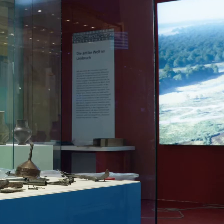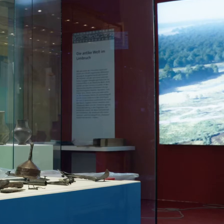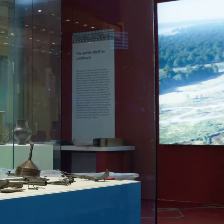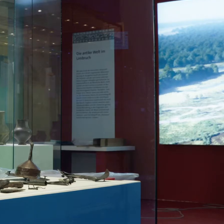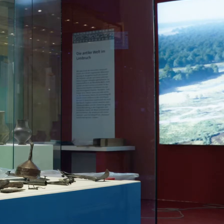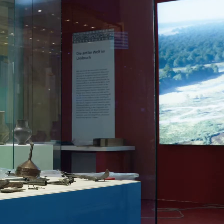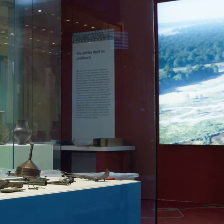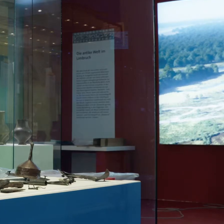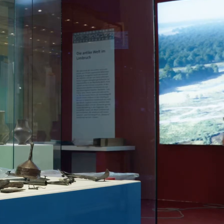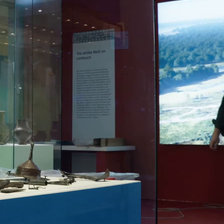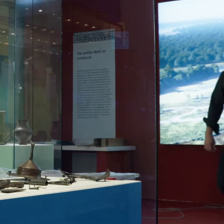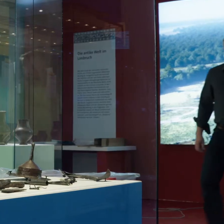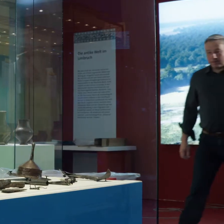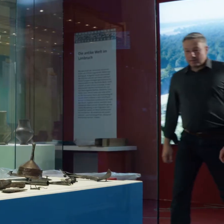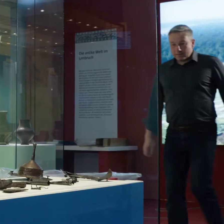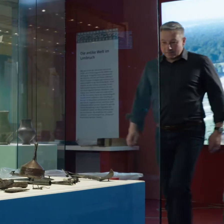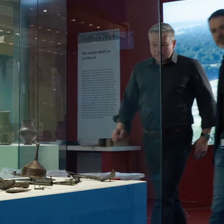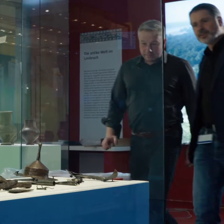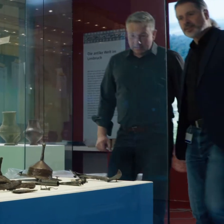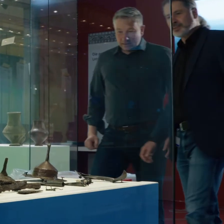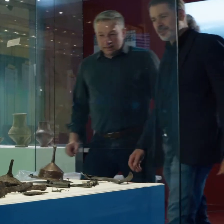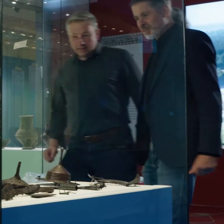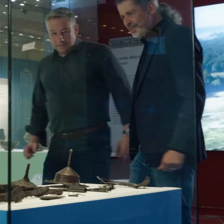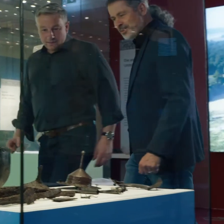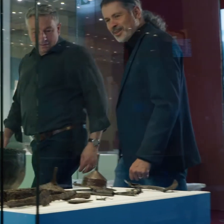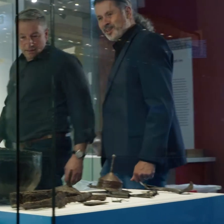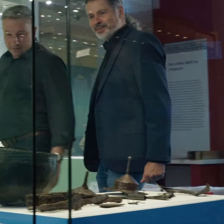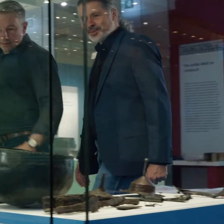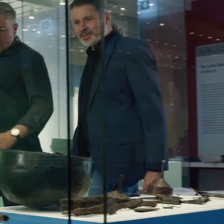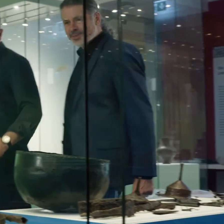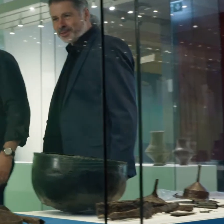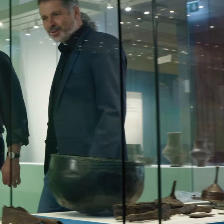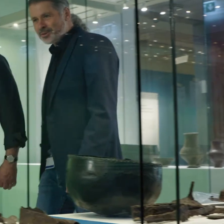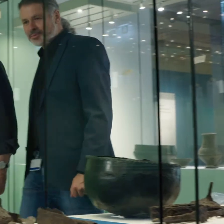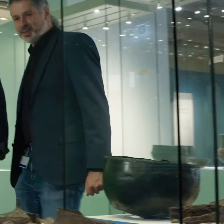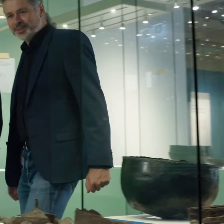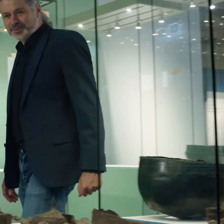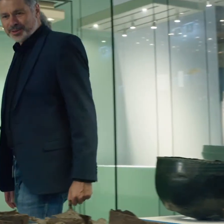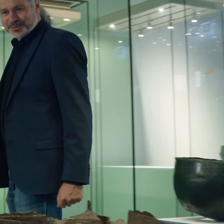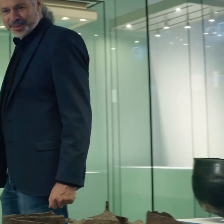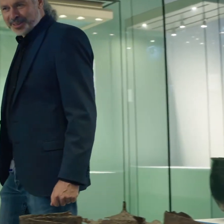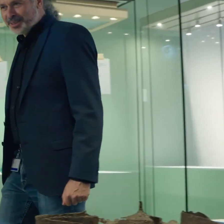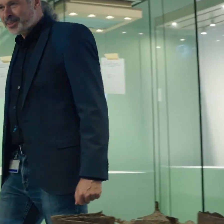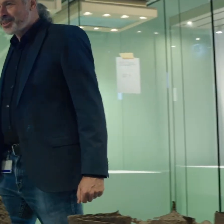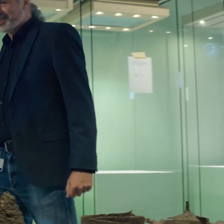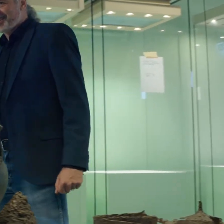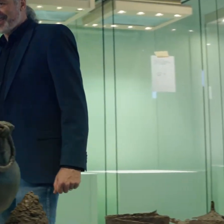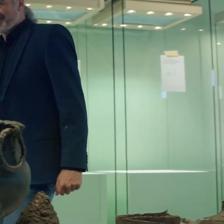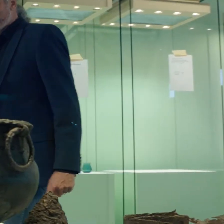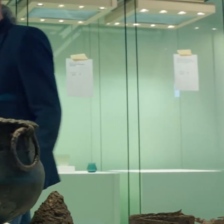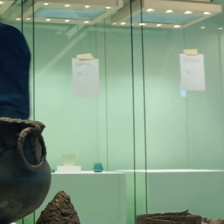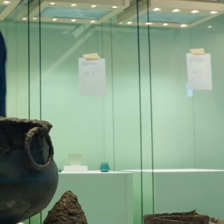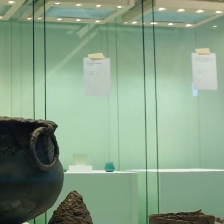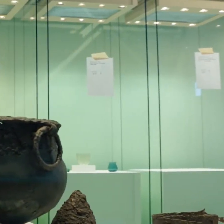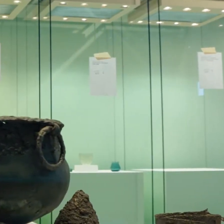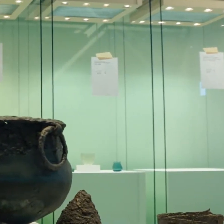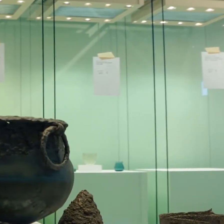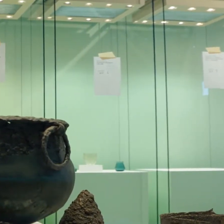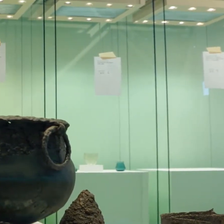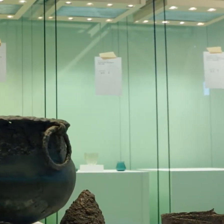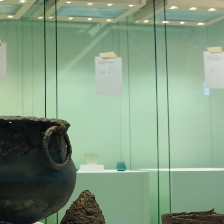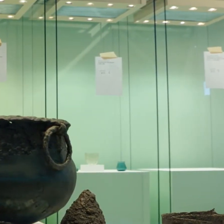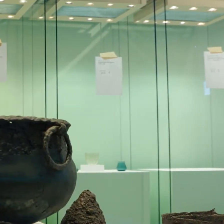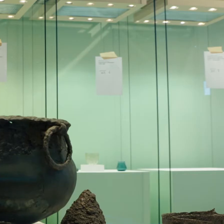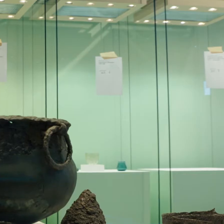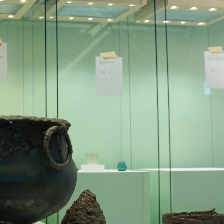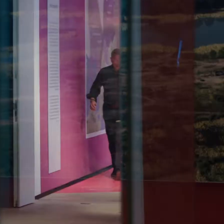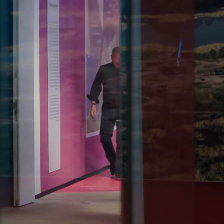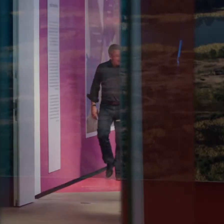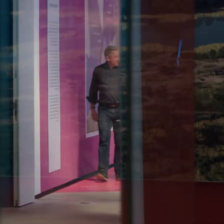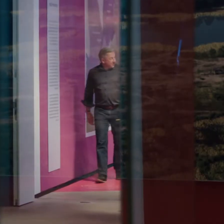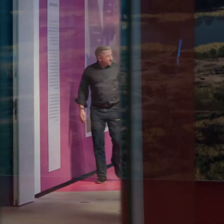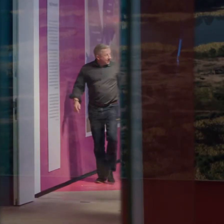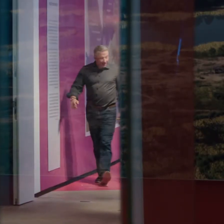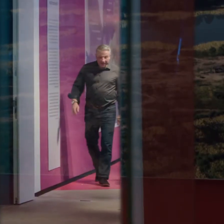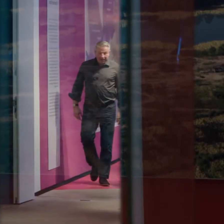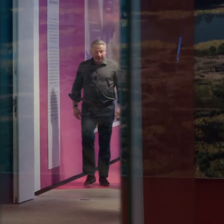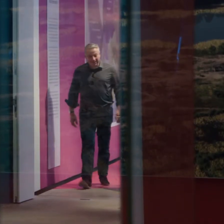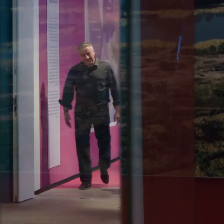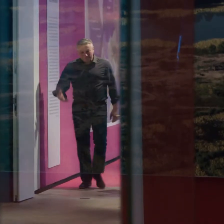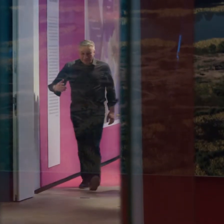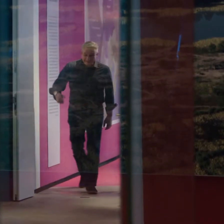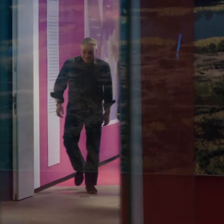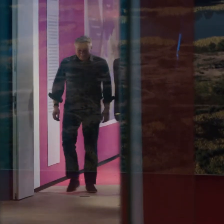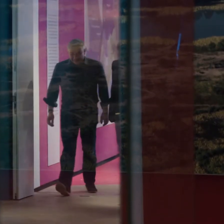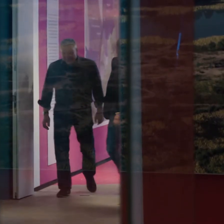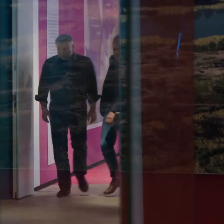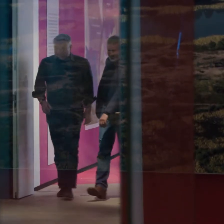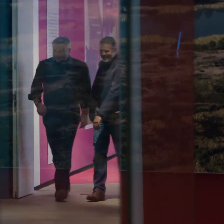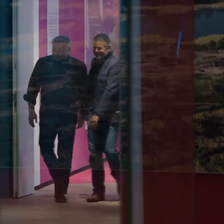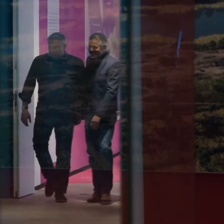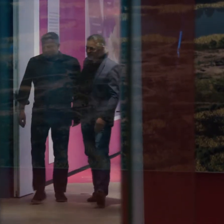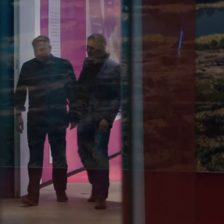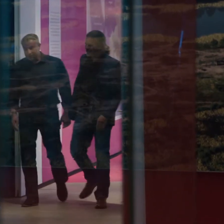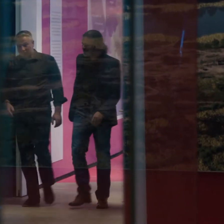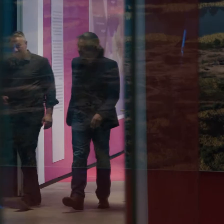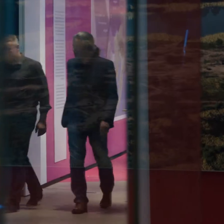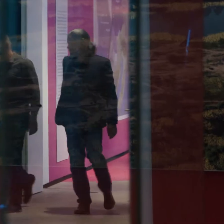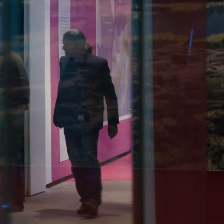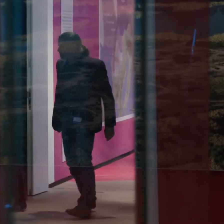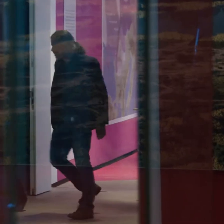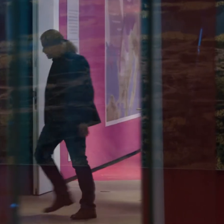*Unterhaltung im Hintergrund*